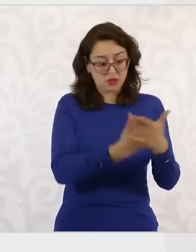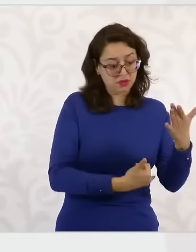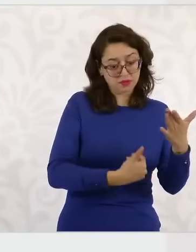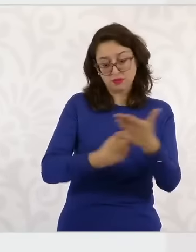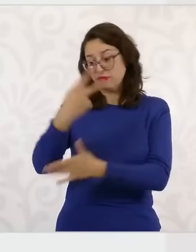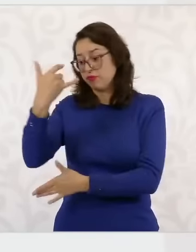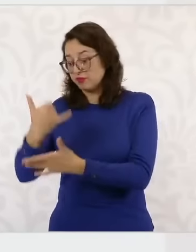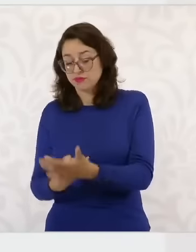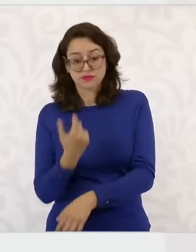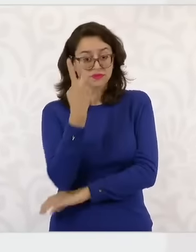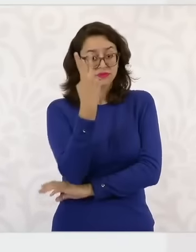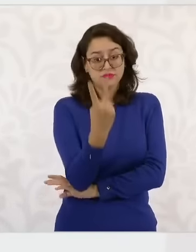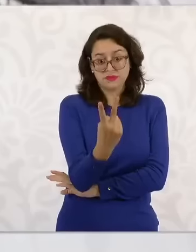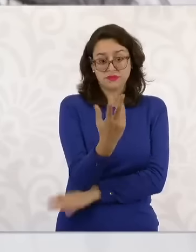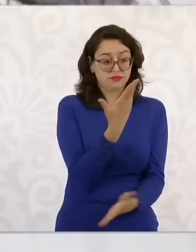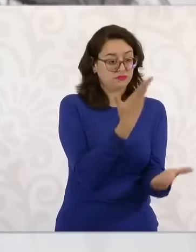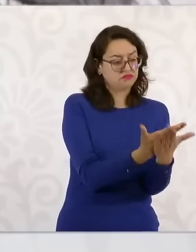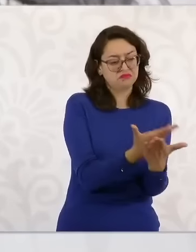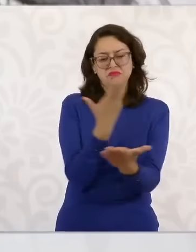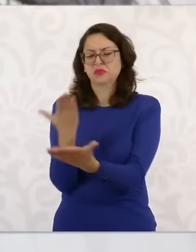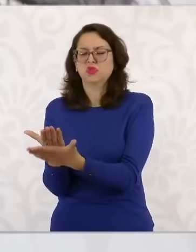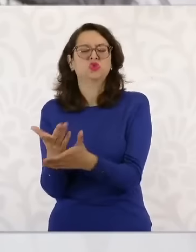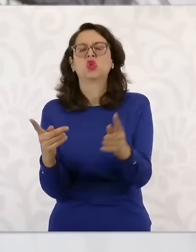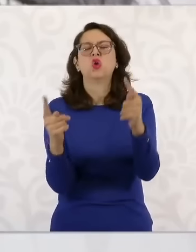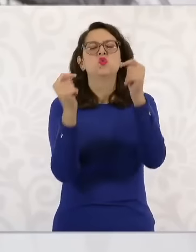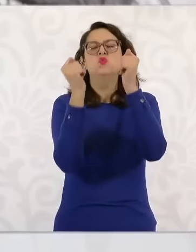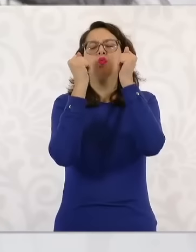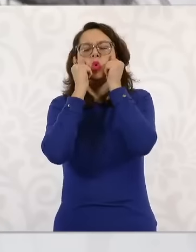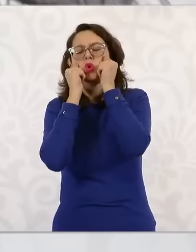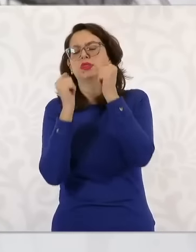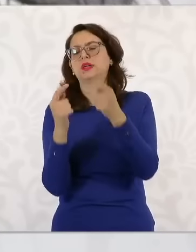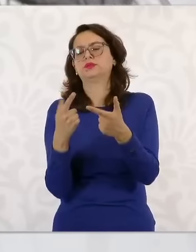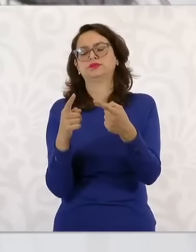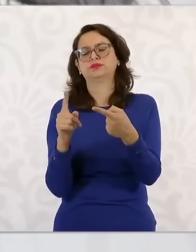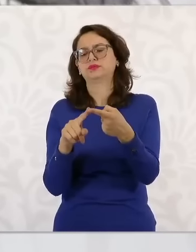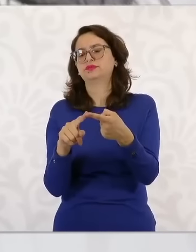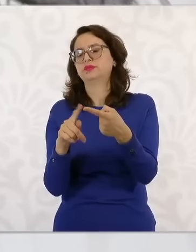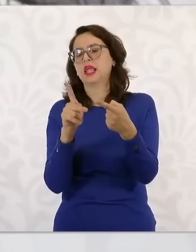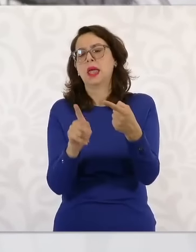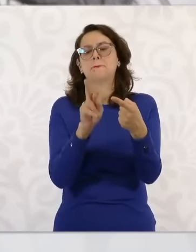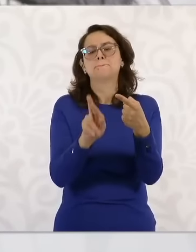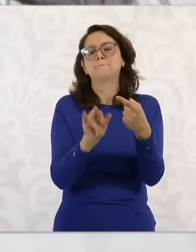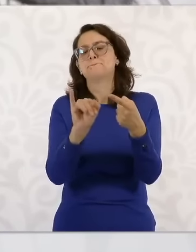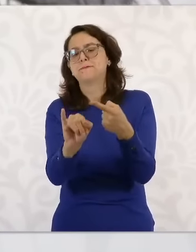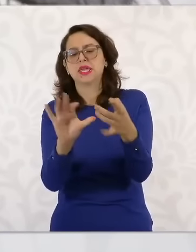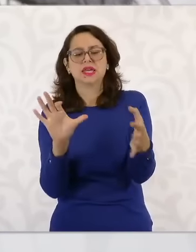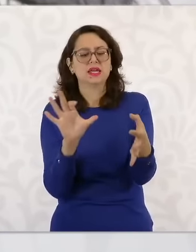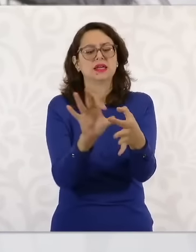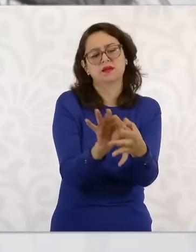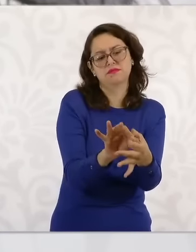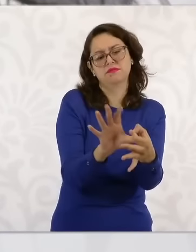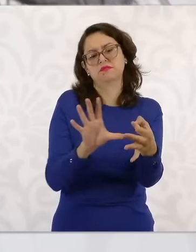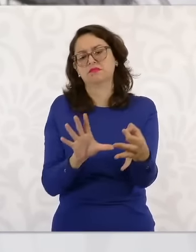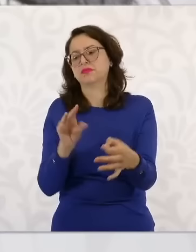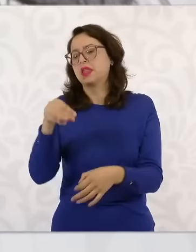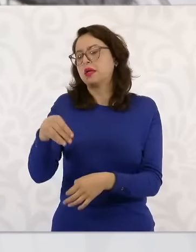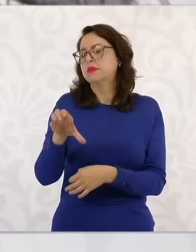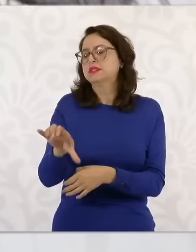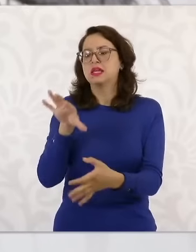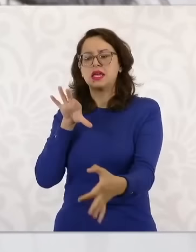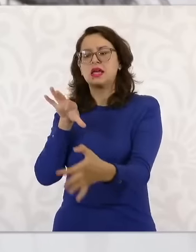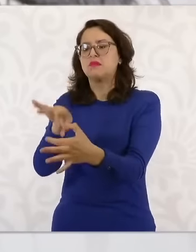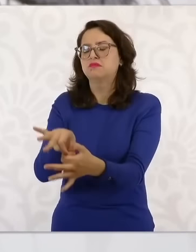más allá de que ahora digan el PRI ya este como ya está eh